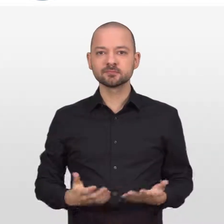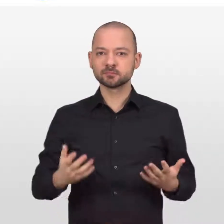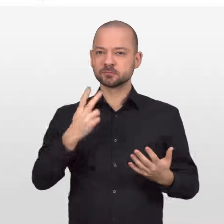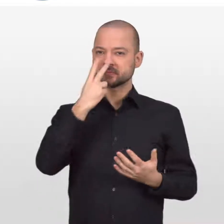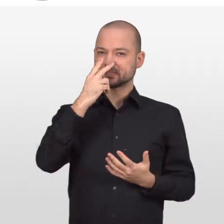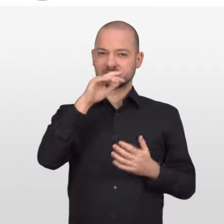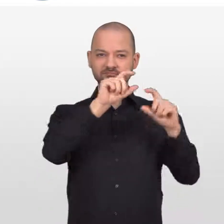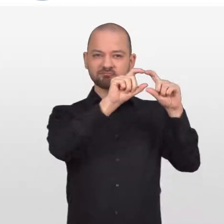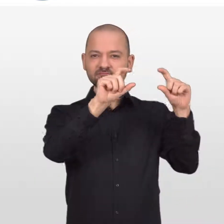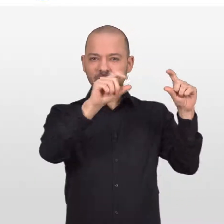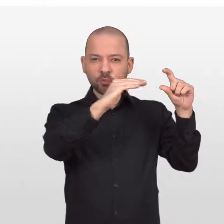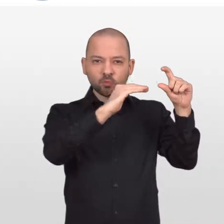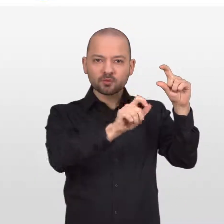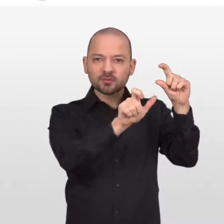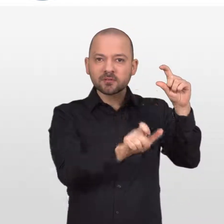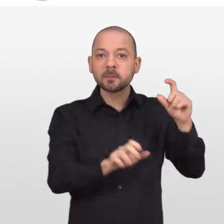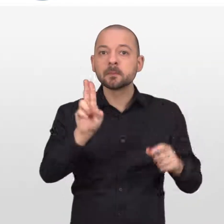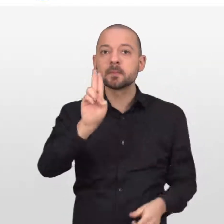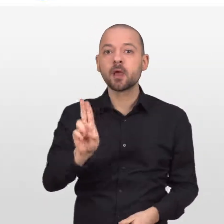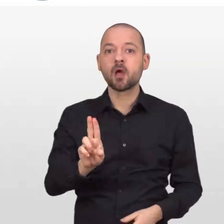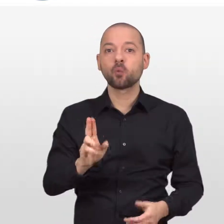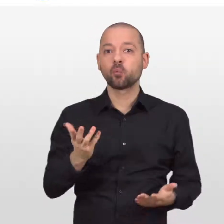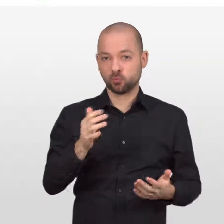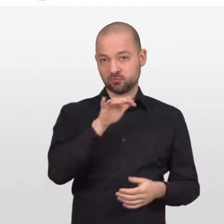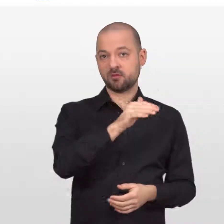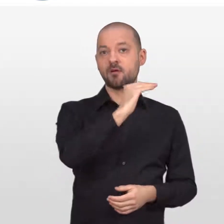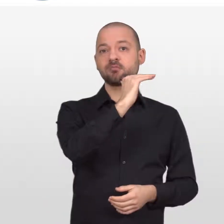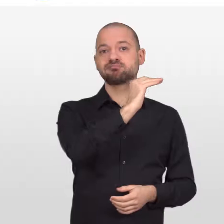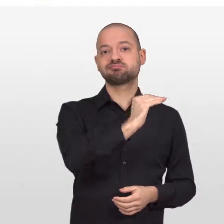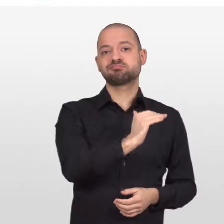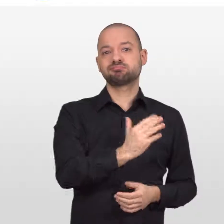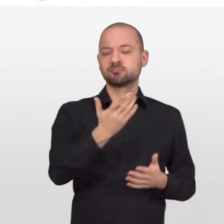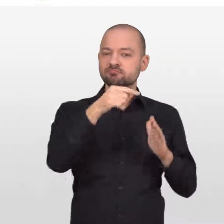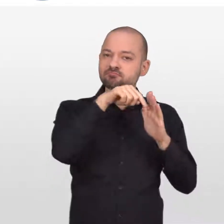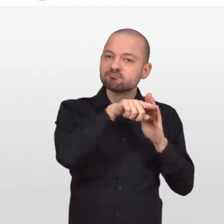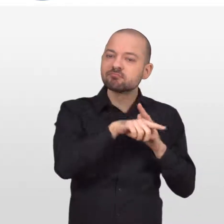In den einzelnen Menüpunkten in dem blauen Kasten unter den Wortbildmarken V jednotlivých bodech menu v modrém navigačním poli pod logy